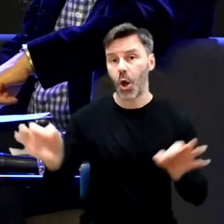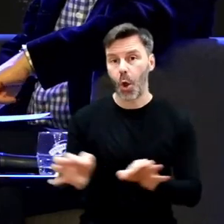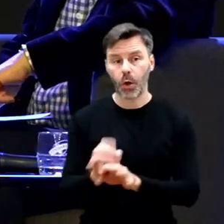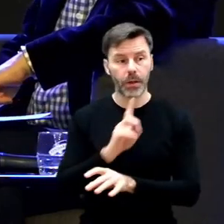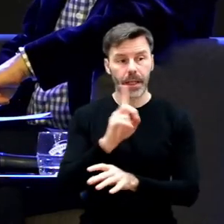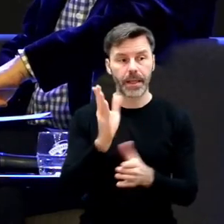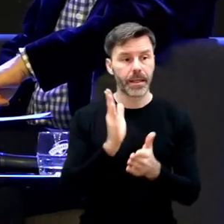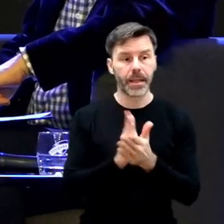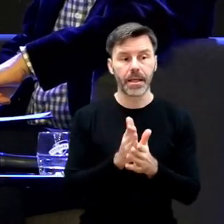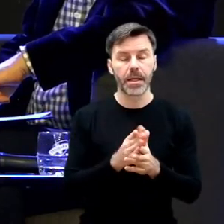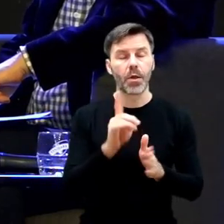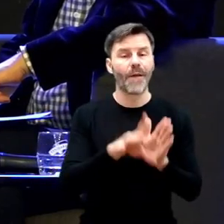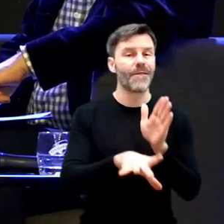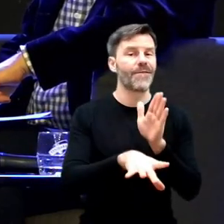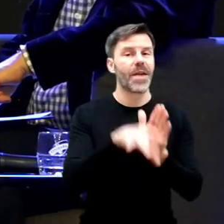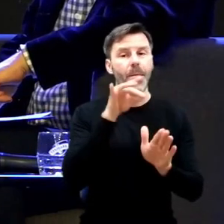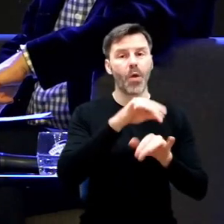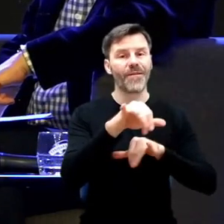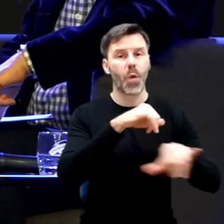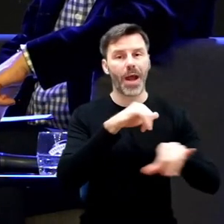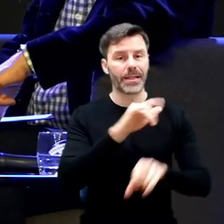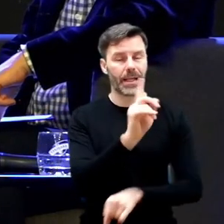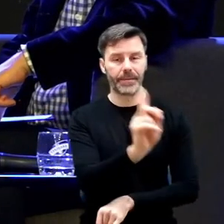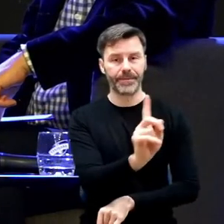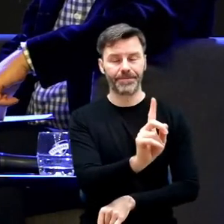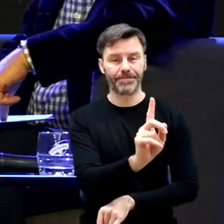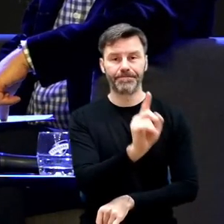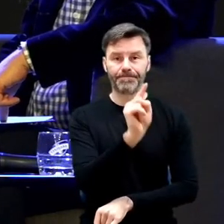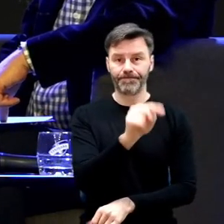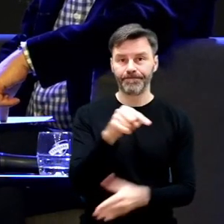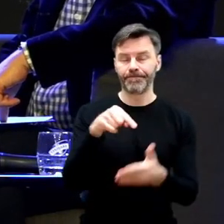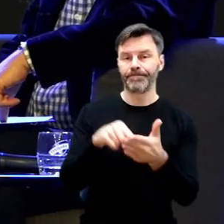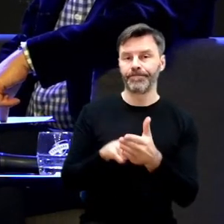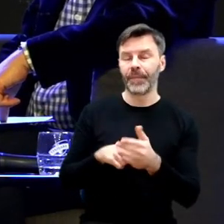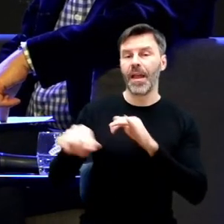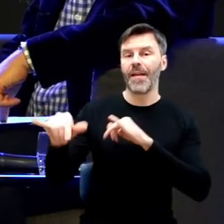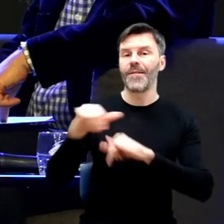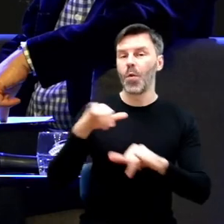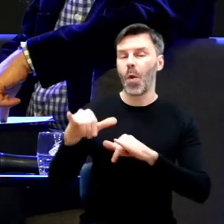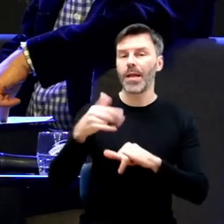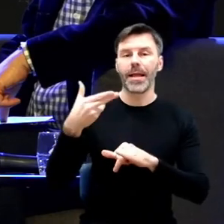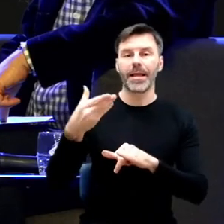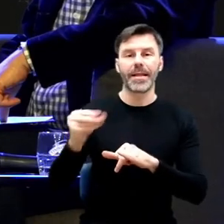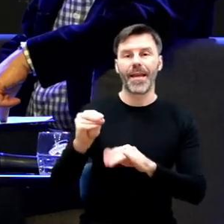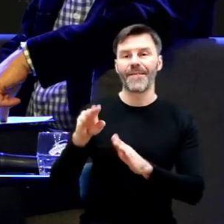nie tylko władza wyborcza, ale też władza nieformalna, która zawsze była i jest.